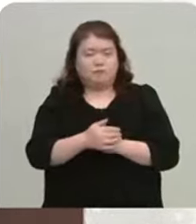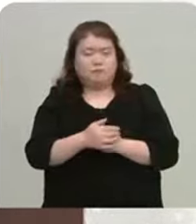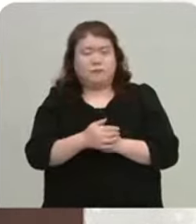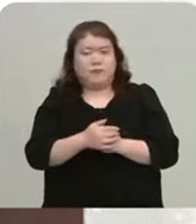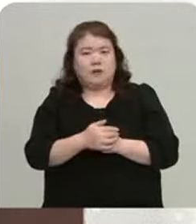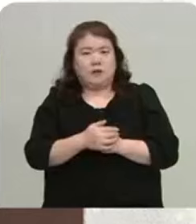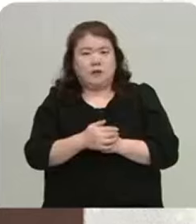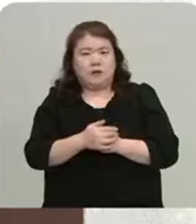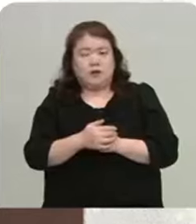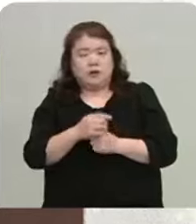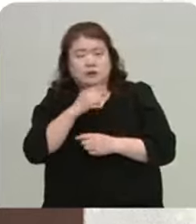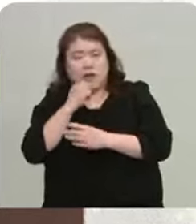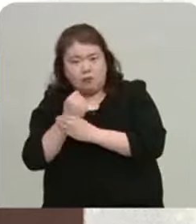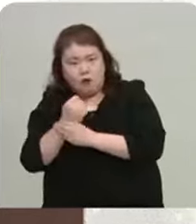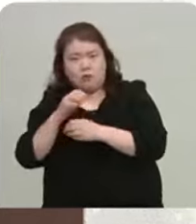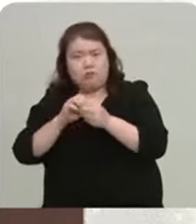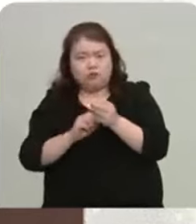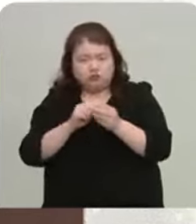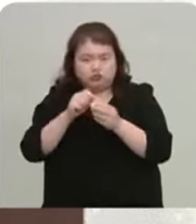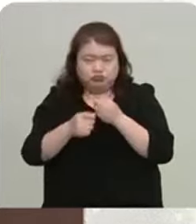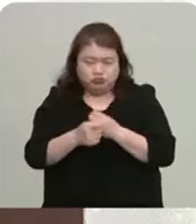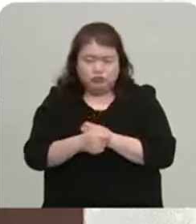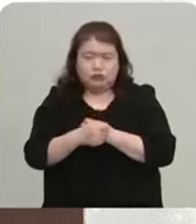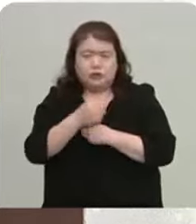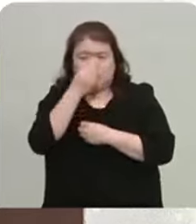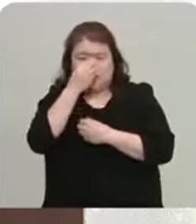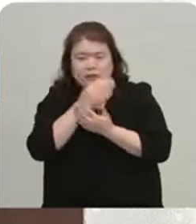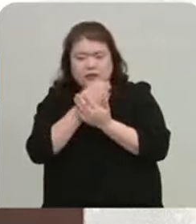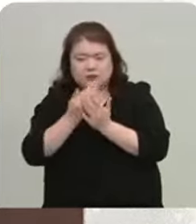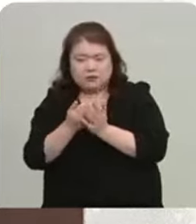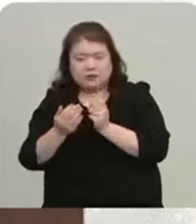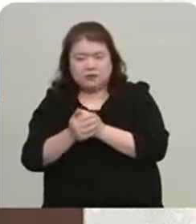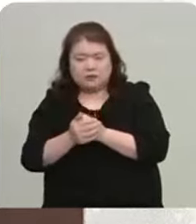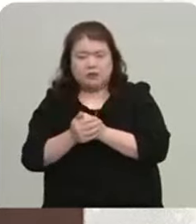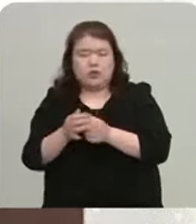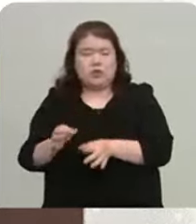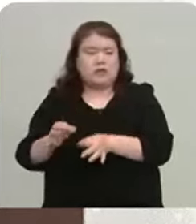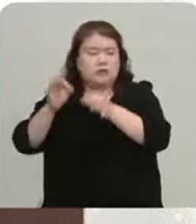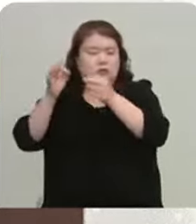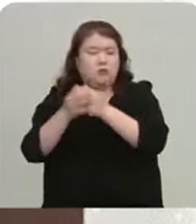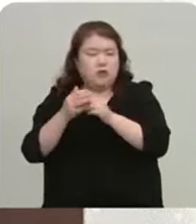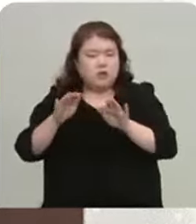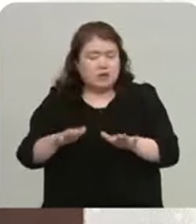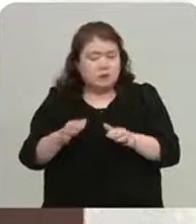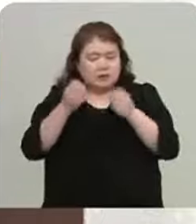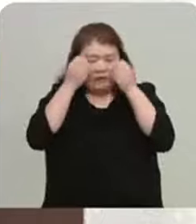을 이끌었고 이런 신선과실류 가격 상승세는 이번 겨울 동안 계속될